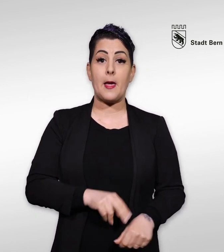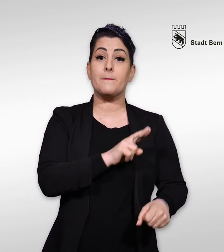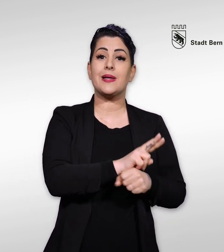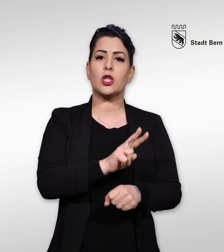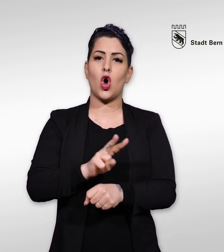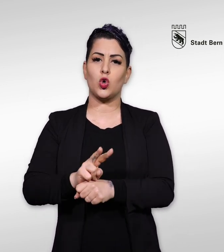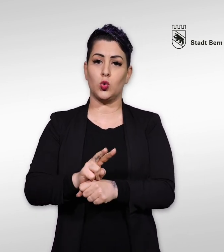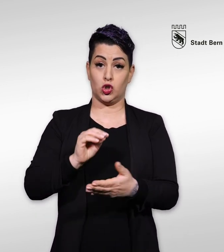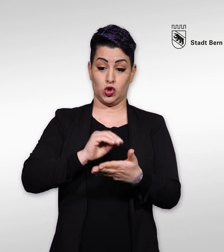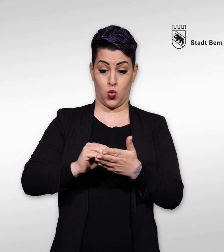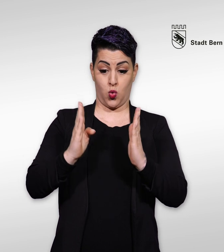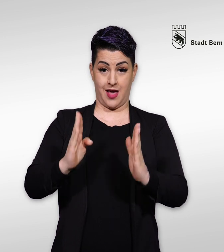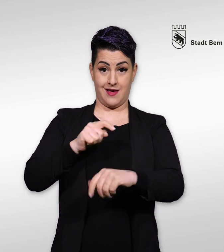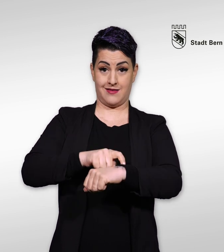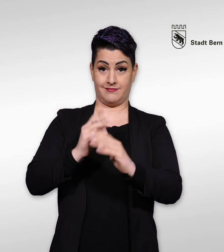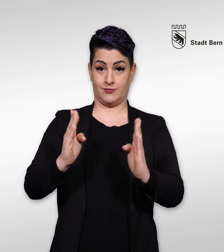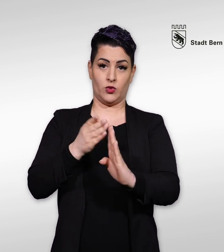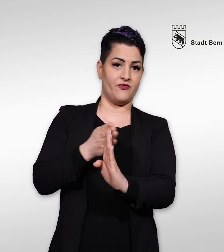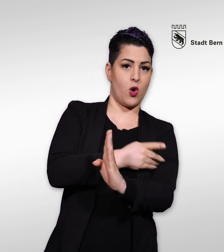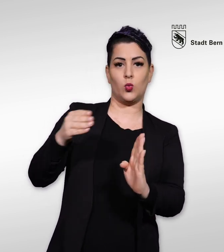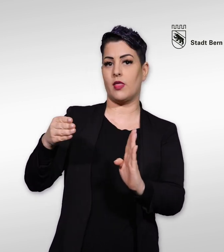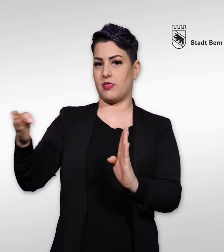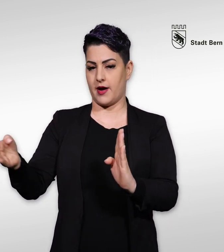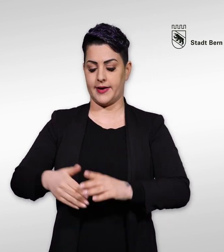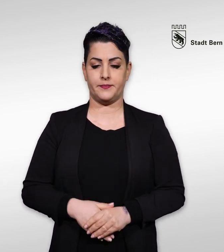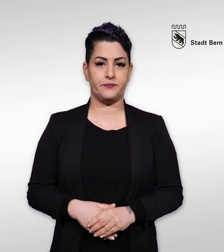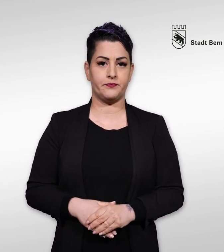Betreuung vor und nach der Schule